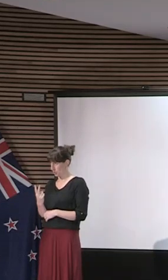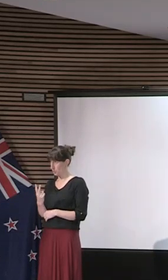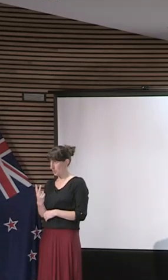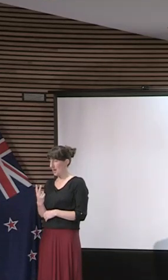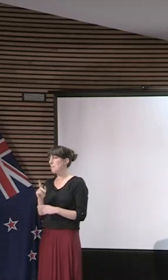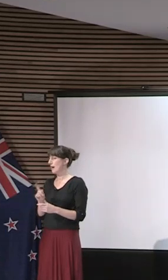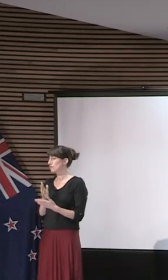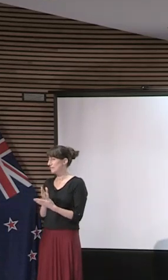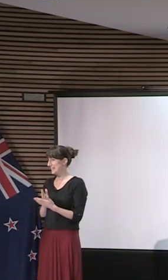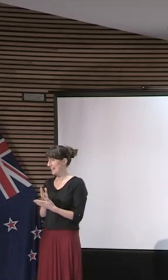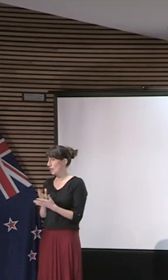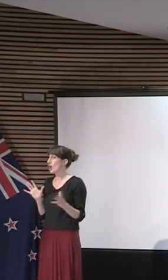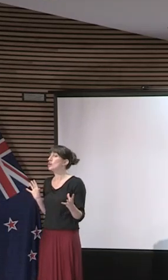o mua mai i te marama o